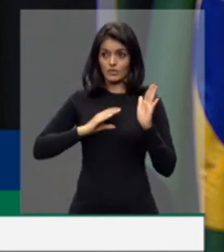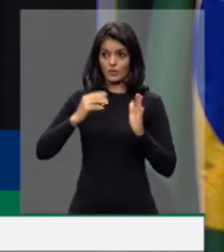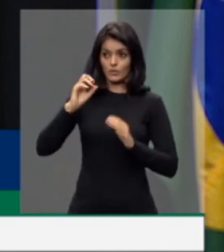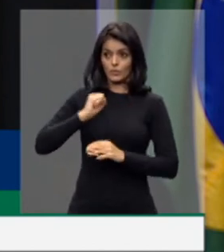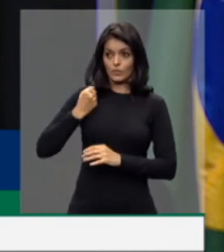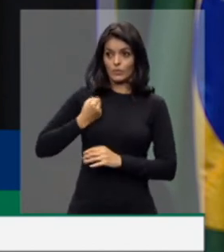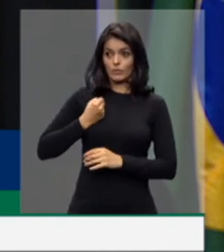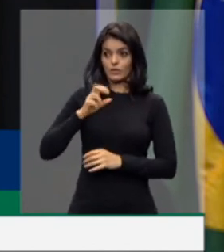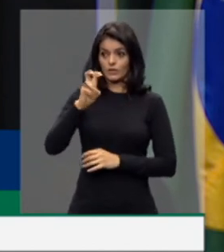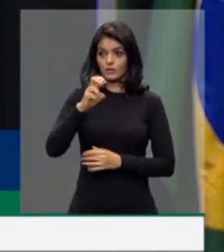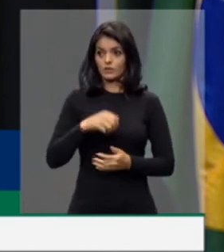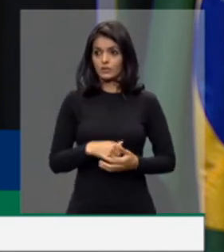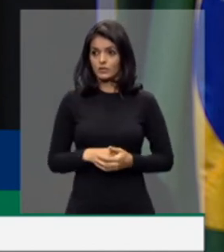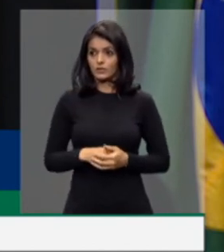HAVIAM SIDO REJEITADAS NO PARECER PARALELO MINADA NA